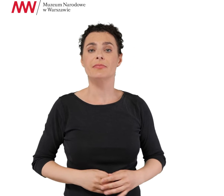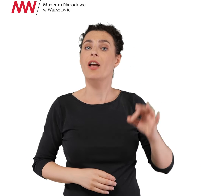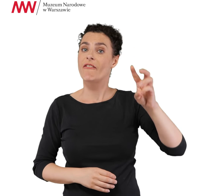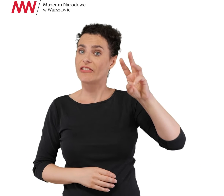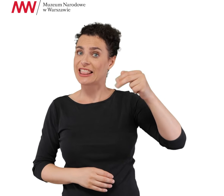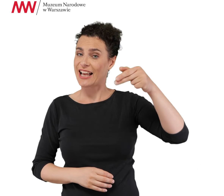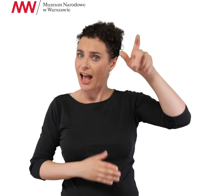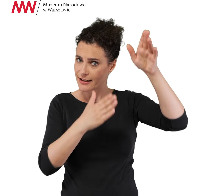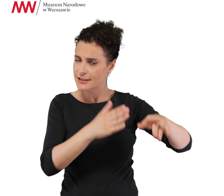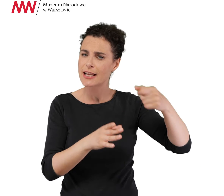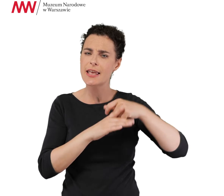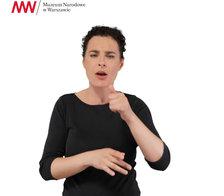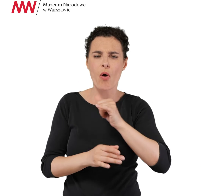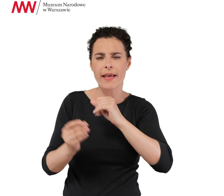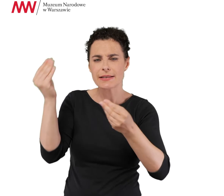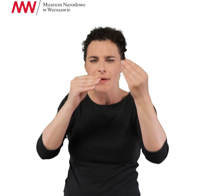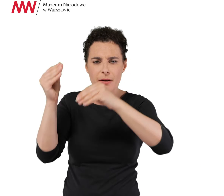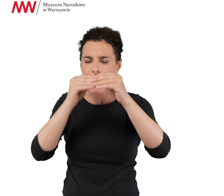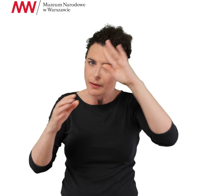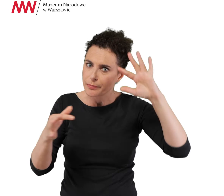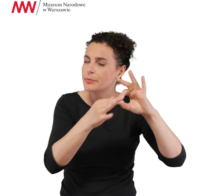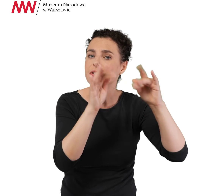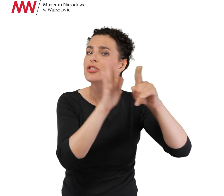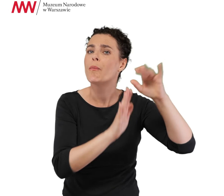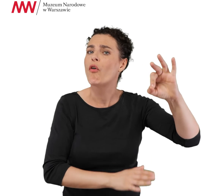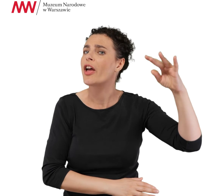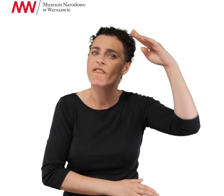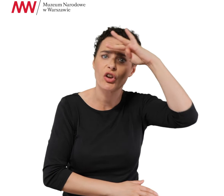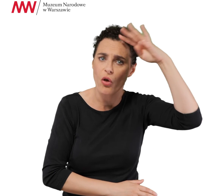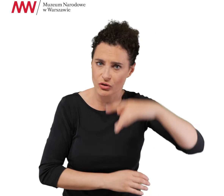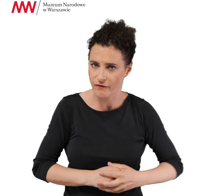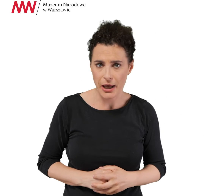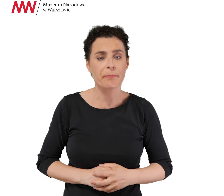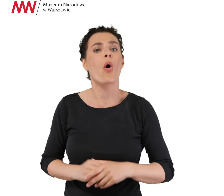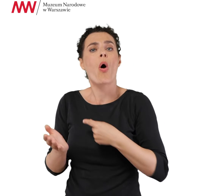Eksperymenty malarskie Witkacego odpowiadają jego poglądom filozoficznym;